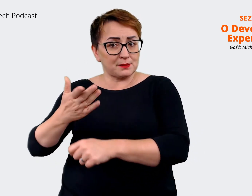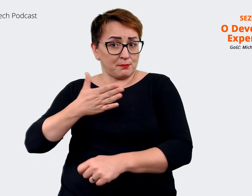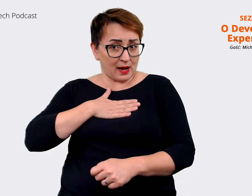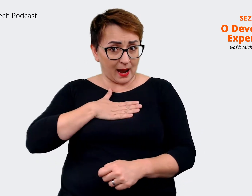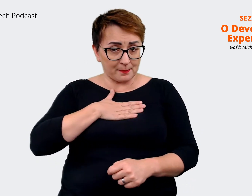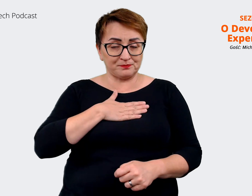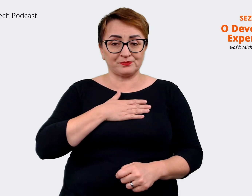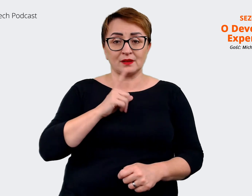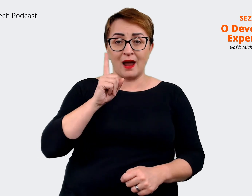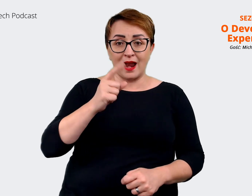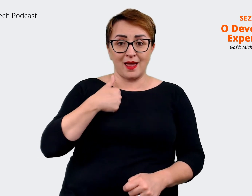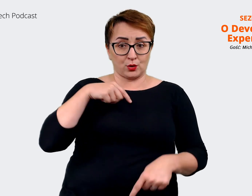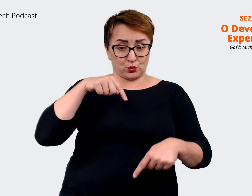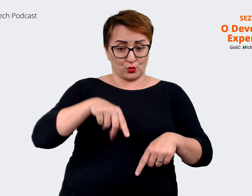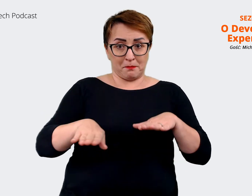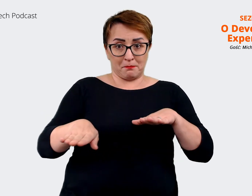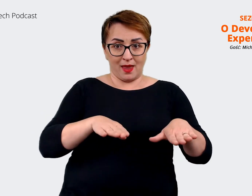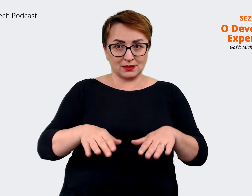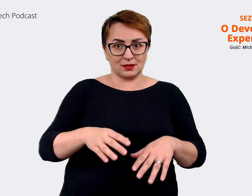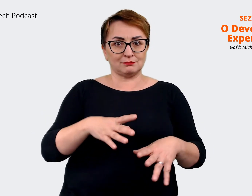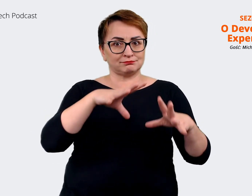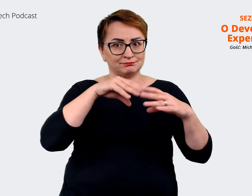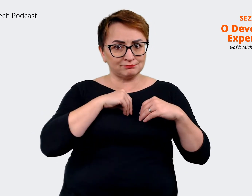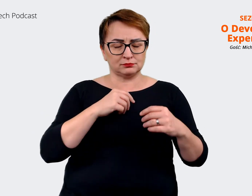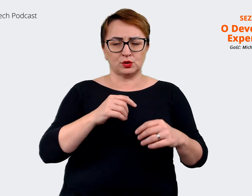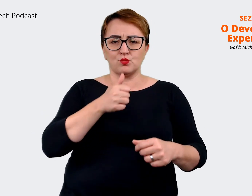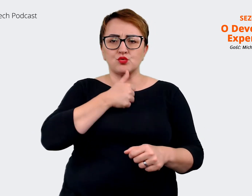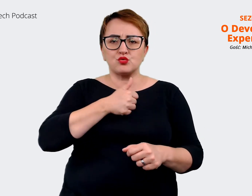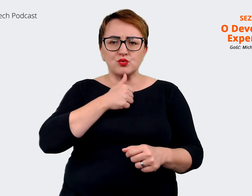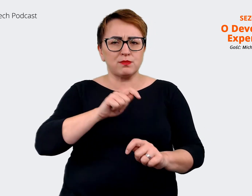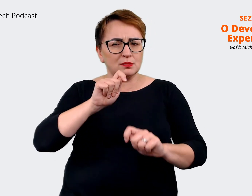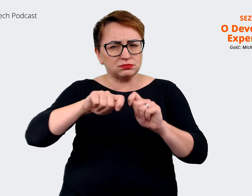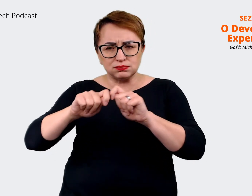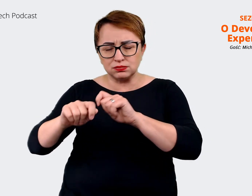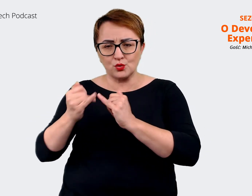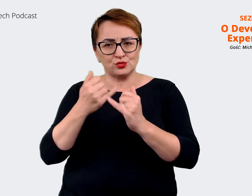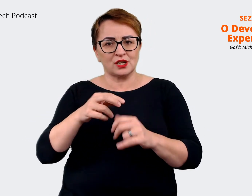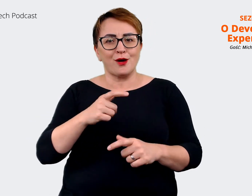w którym można próbować takich rzeczy i że tak powiem, robić rzeczy, które też potencjalnie